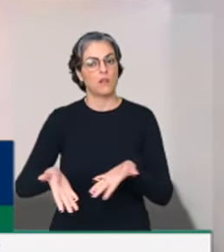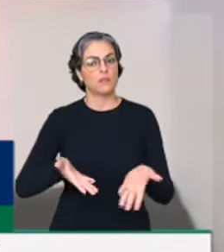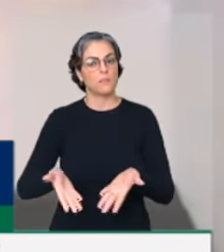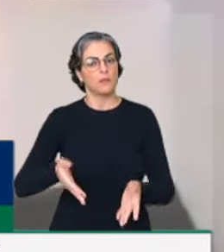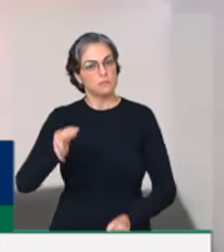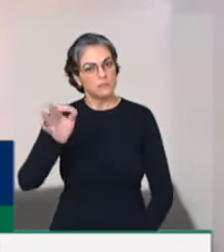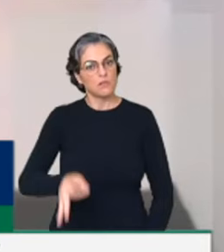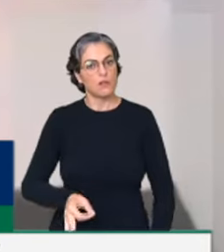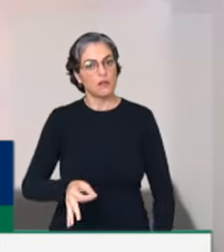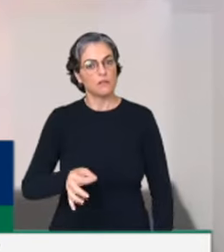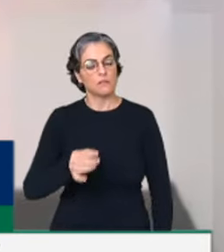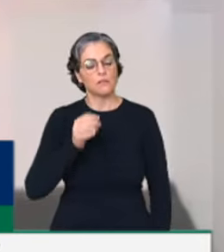ORÇAMENTO DO SUS.... SEJA VISTO DENTRO DA CMO, PORQUE O